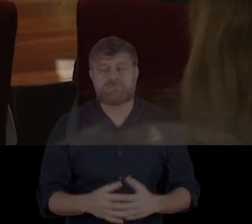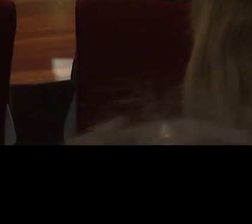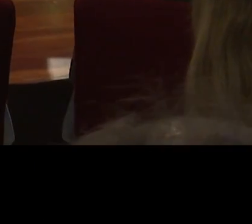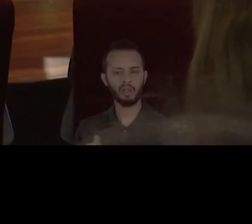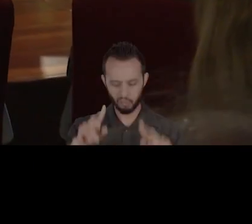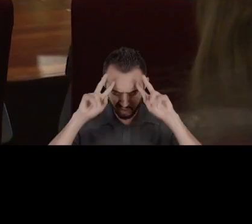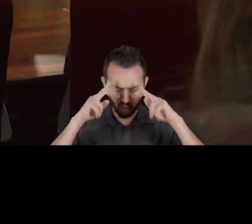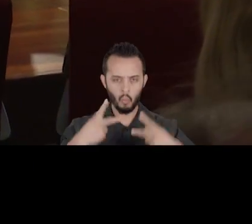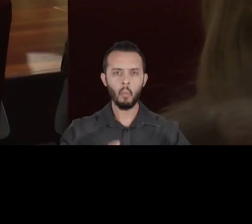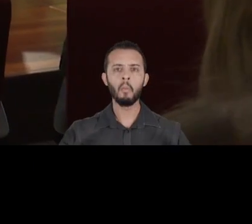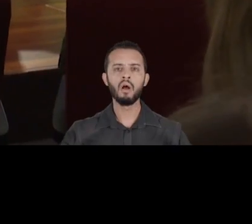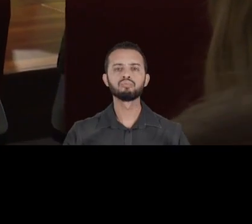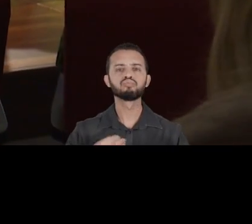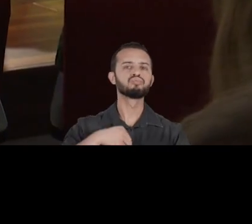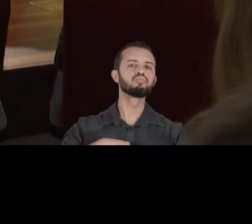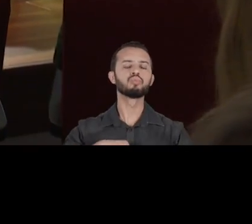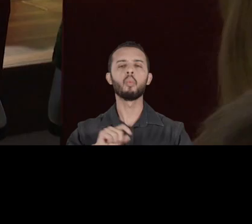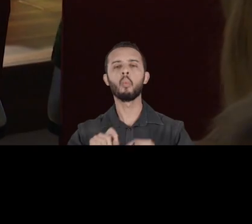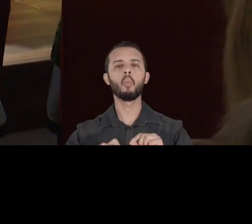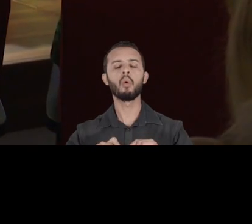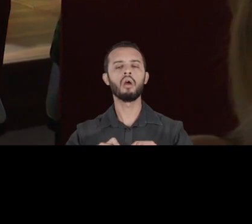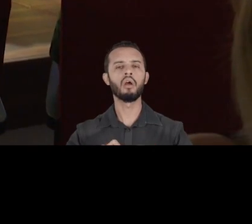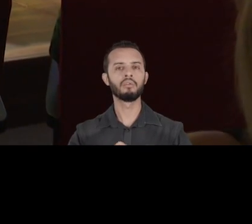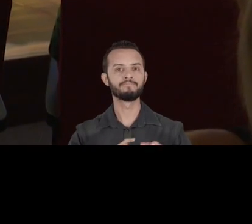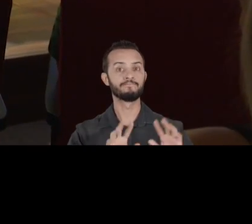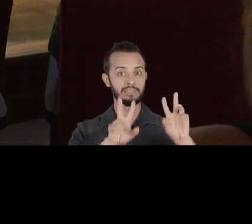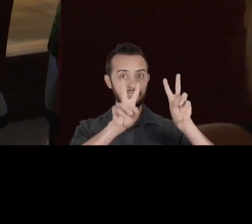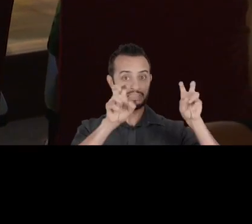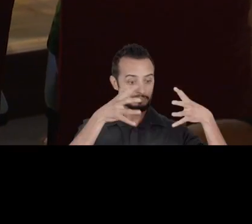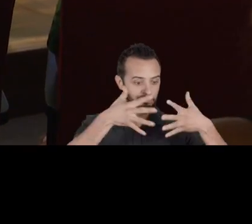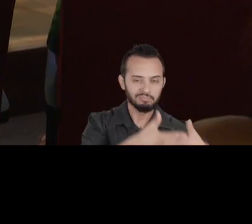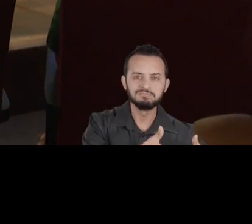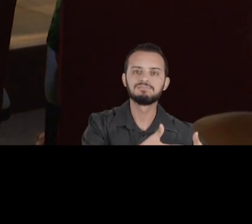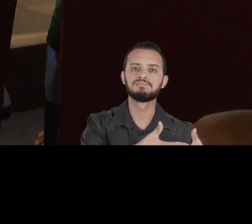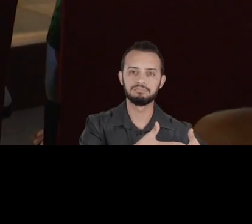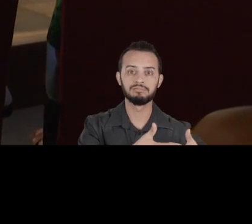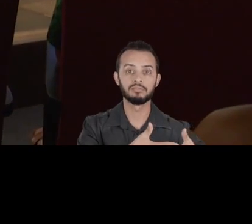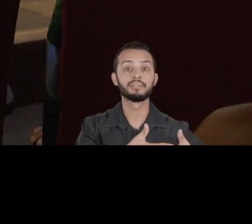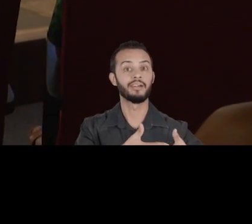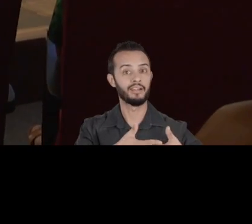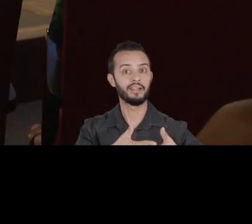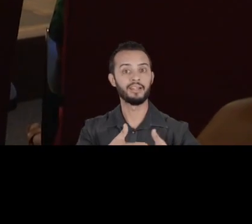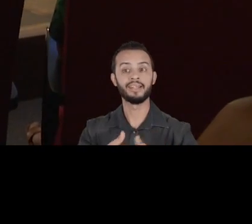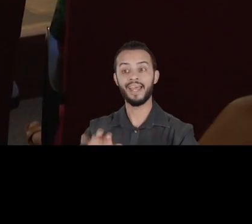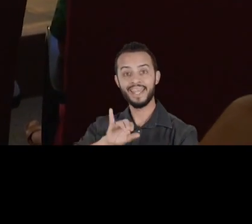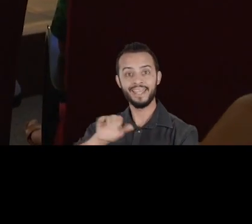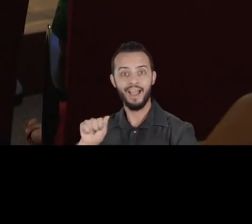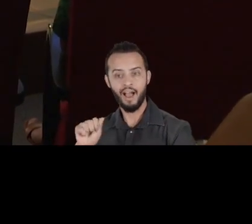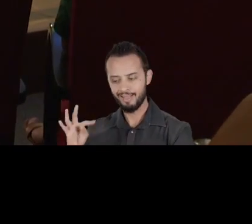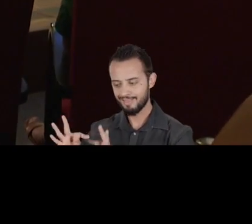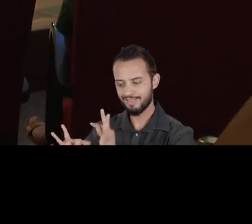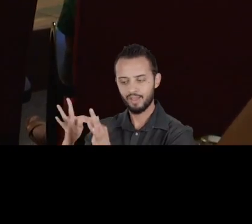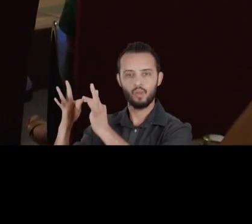O que é ser um humano mesmo é algo é de natureza polêmica e a inteligência artificial,